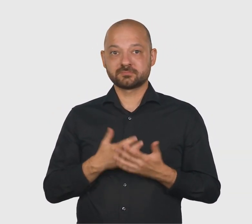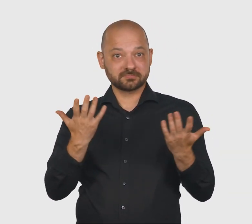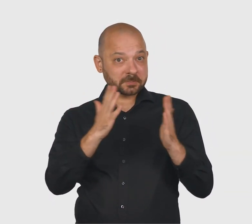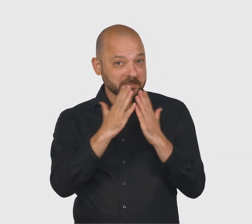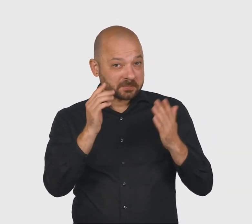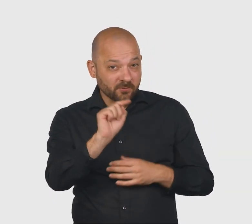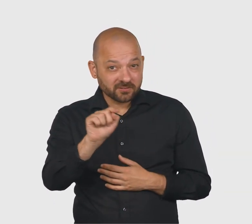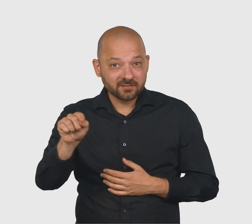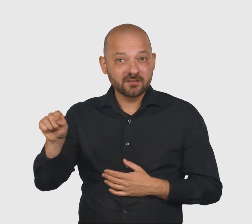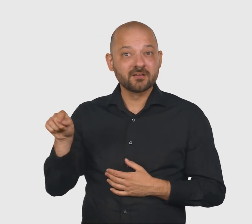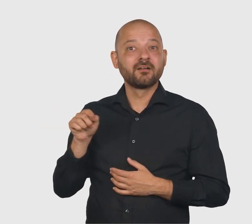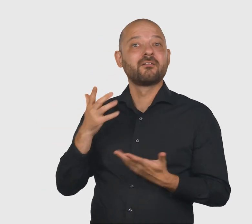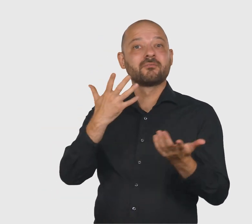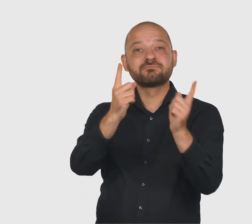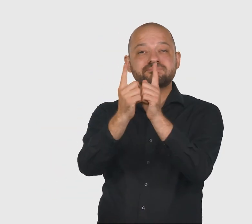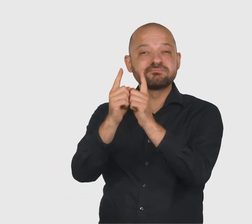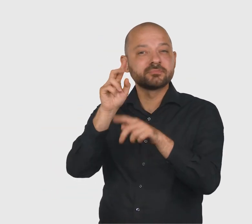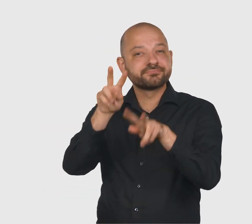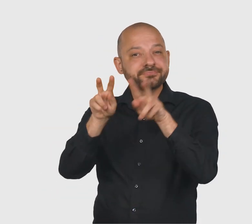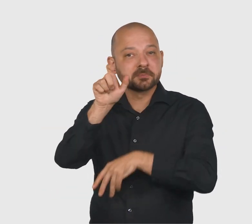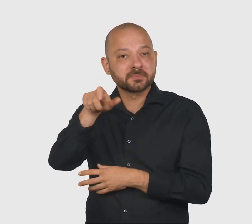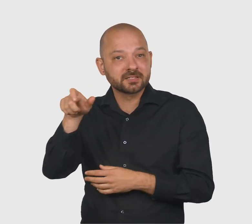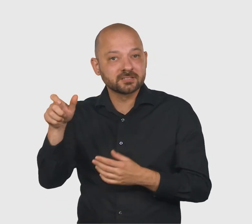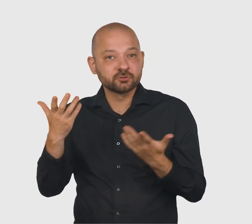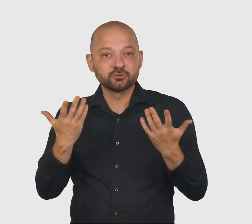Unsere Bibliotheken sind Orte, an dem Sie andere Menschen treffen,